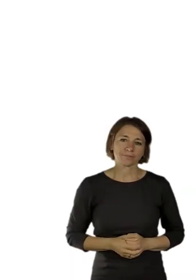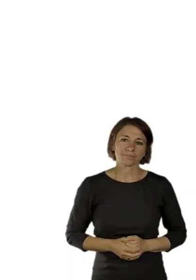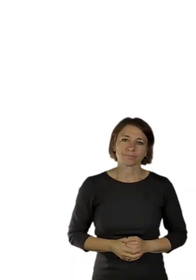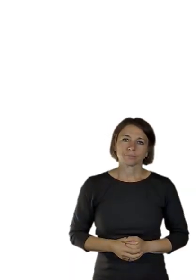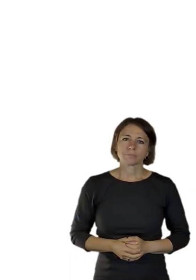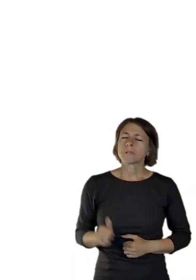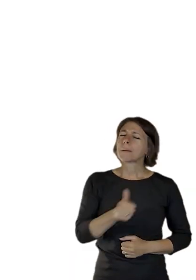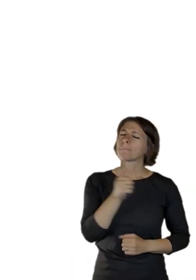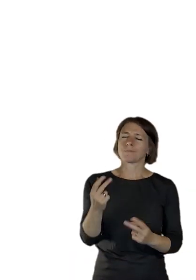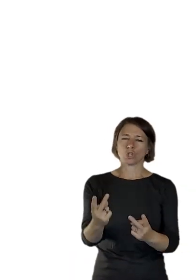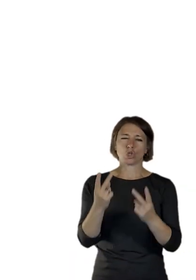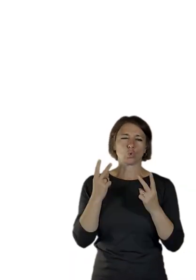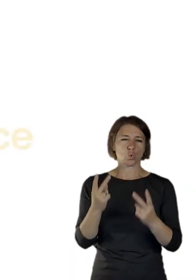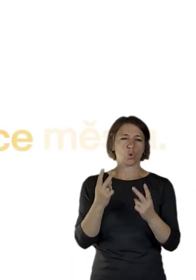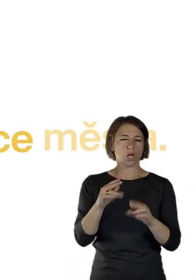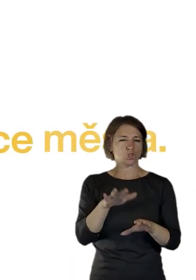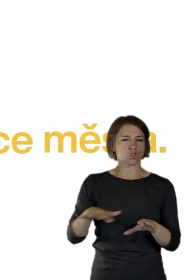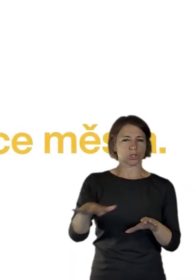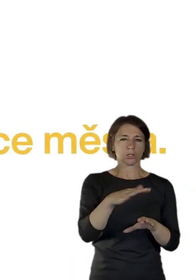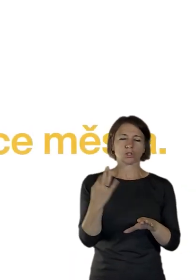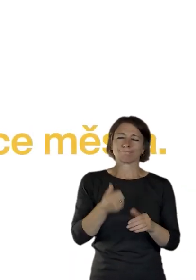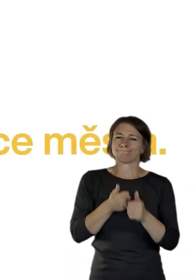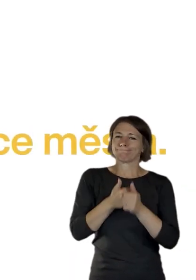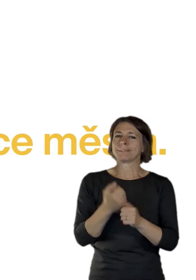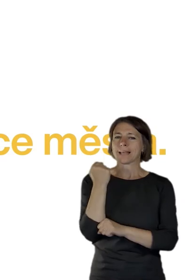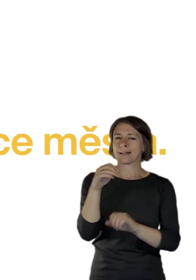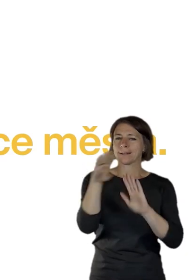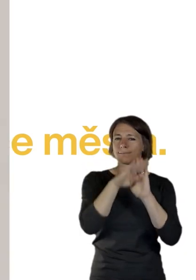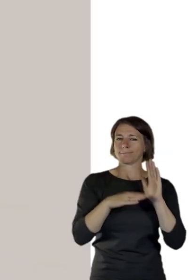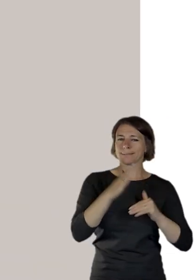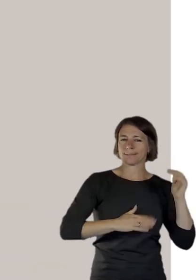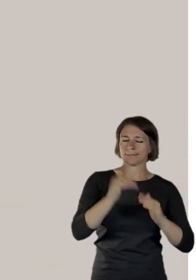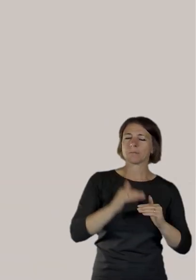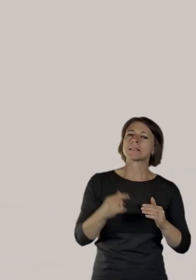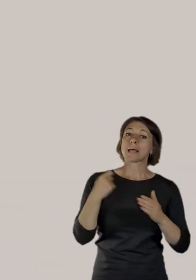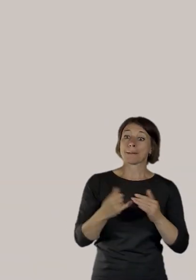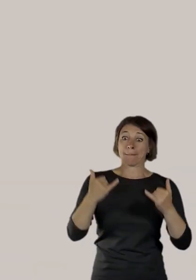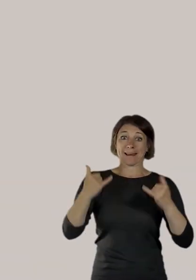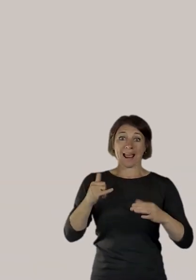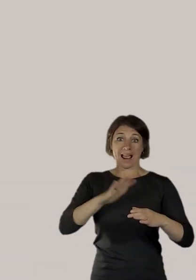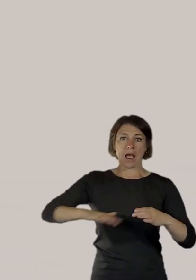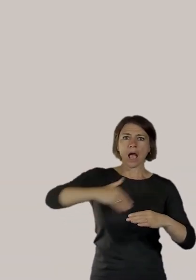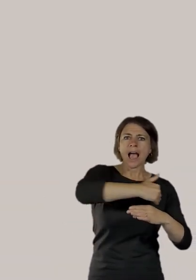Nejdůležitější vrstvou, která vychází ze základní koncepce, je hranice města.